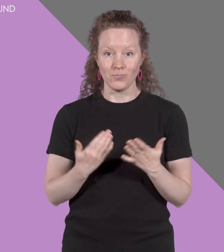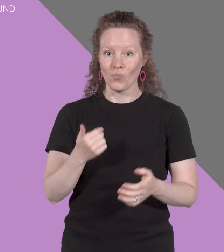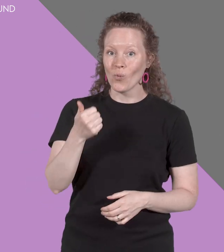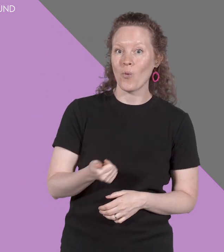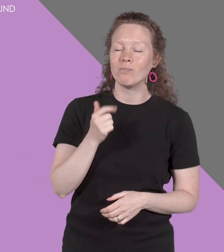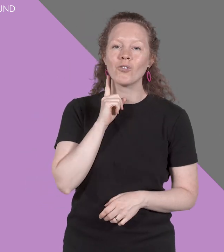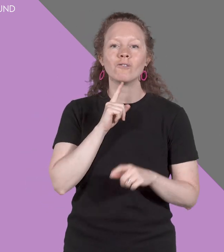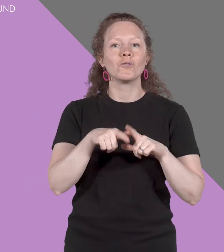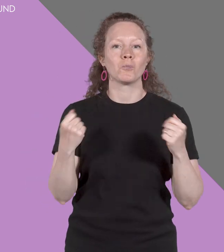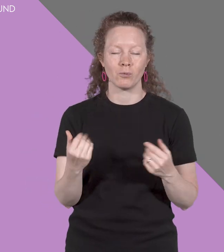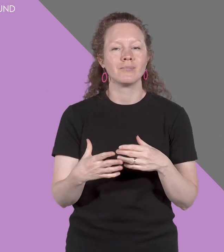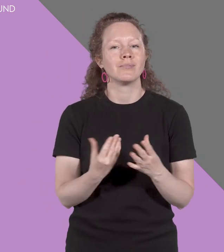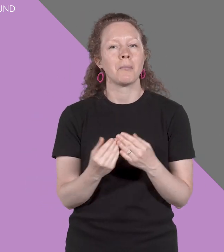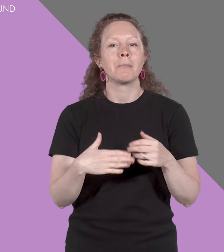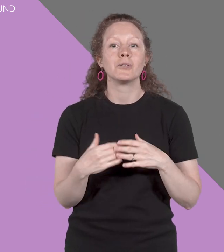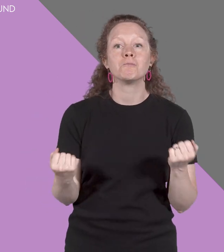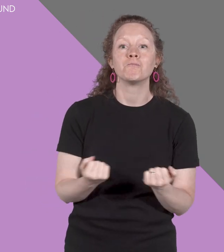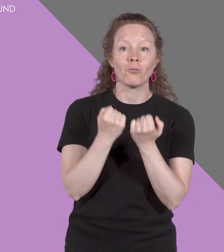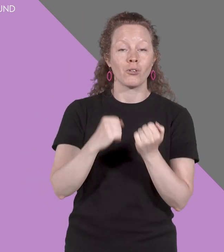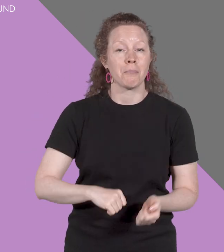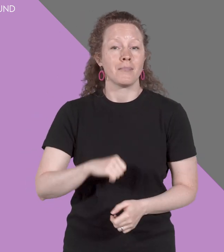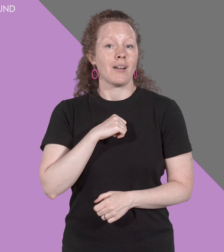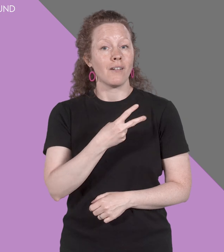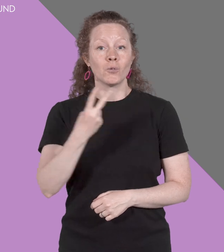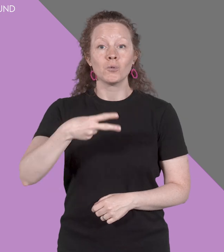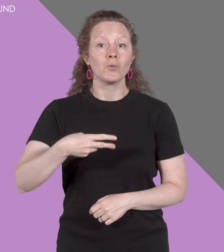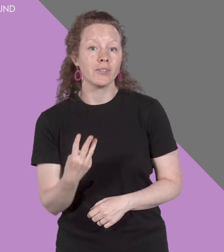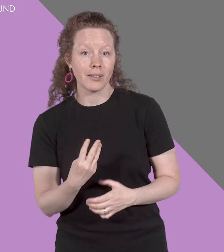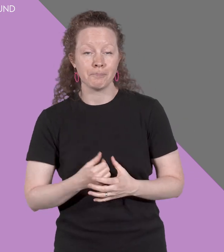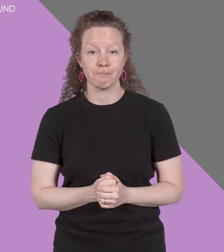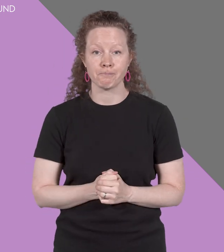I år är dövförbundet samarbetspartner med Pride 2023!